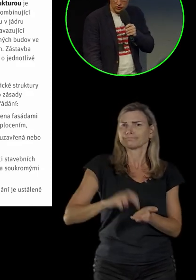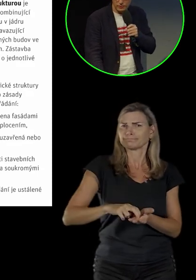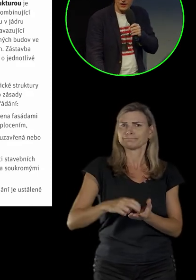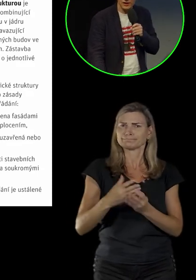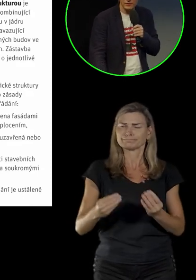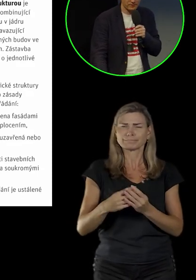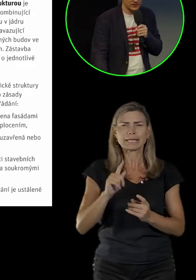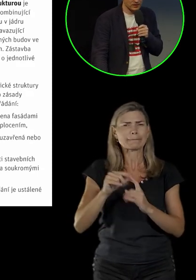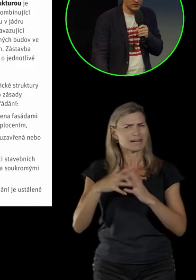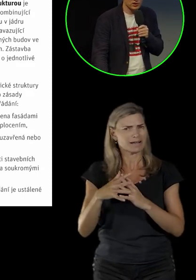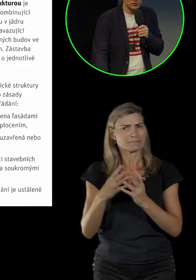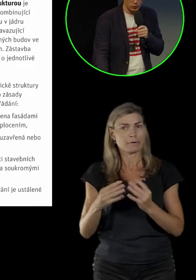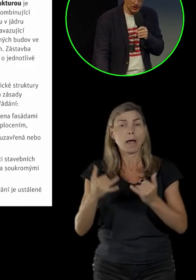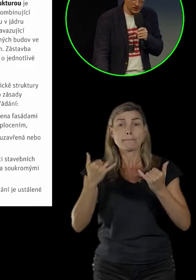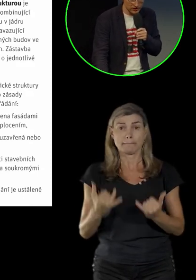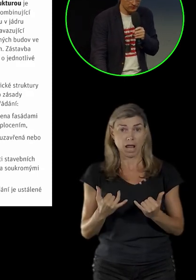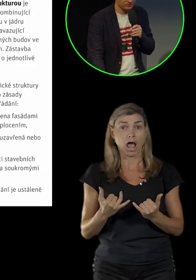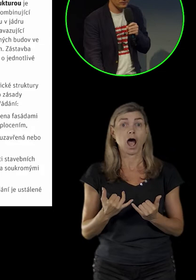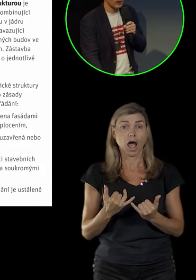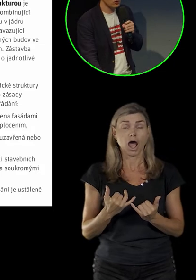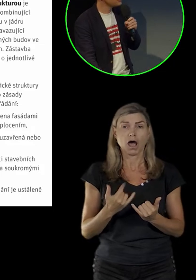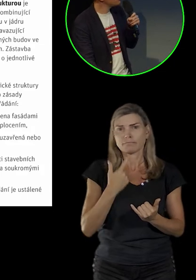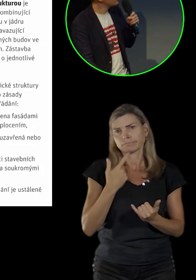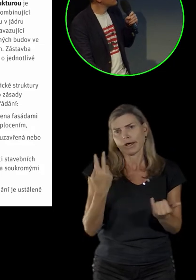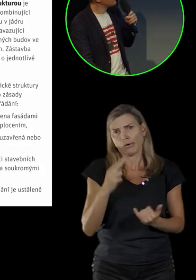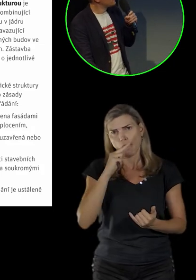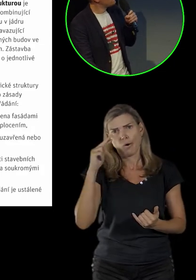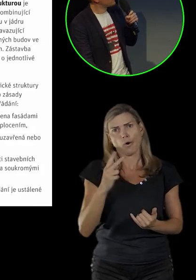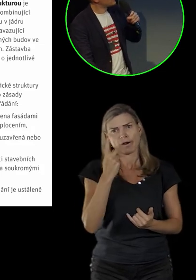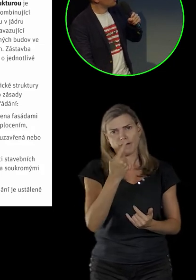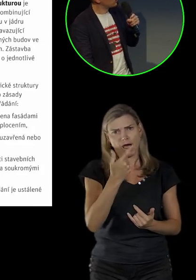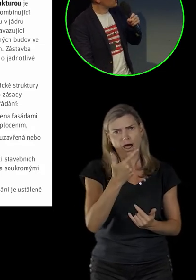a rozvoje, je Praha z většiny dvoupodlažní. Vztahuje tím, jak se rozrostla